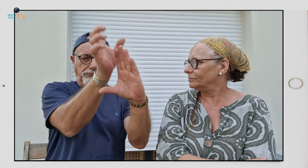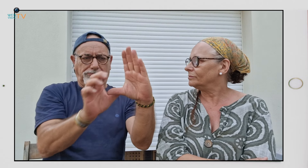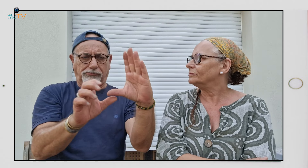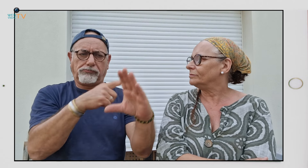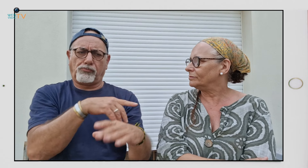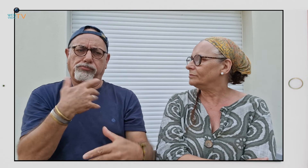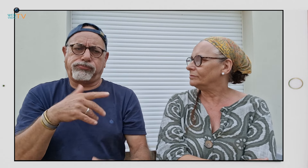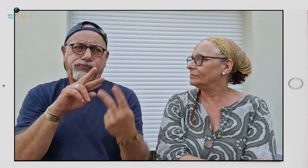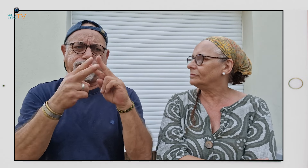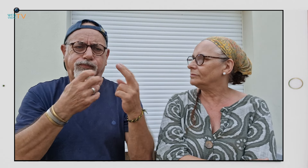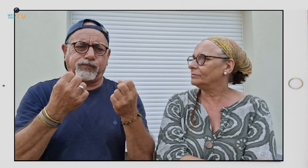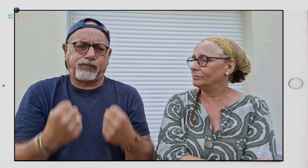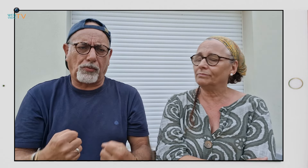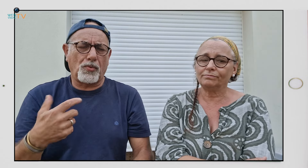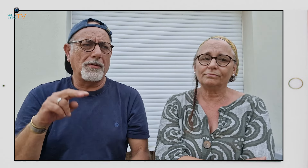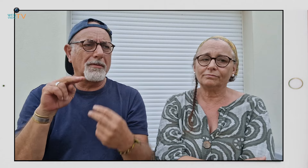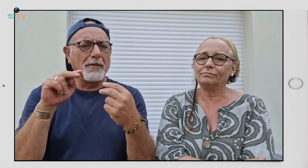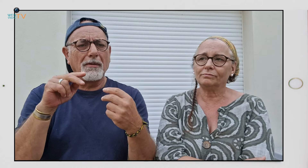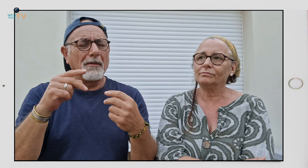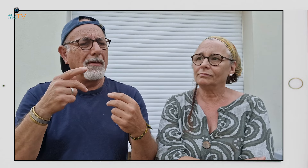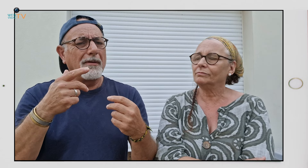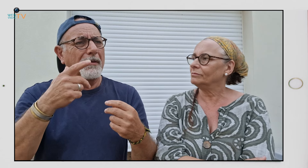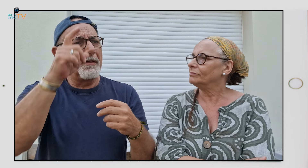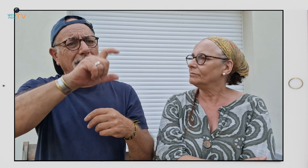Es en el este, precisamente, donde conoce figuras consolidadas,